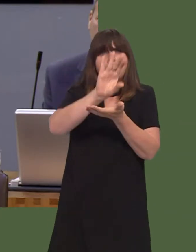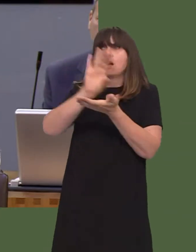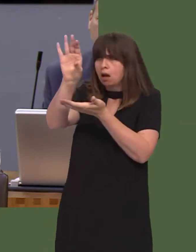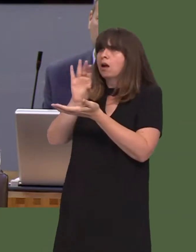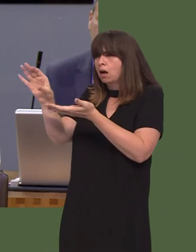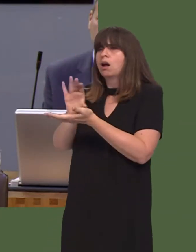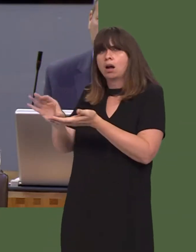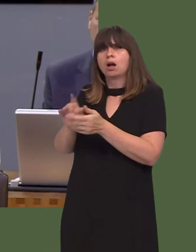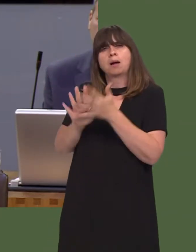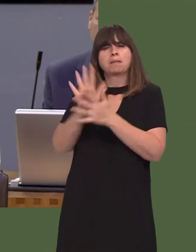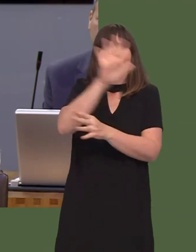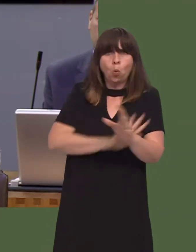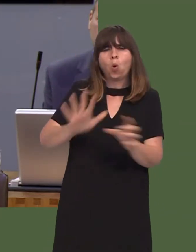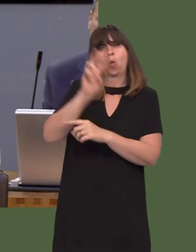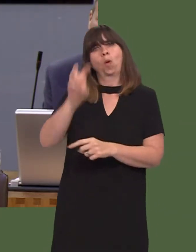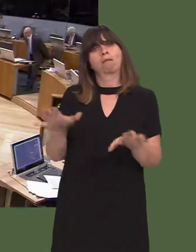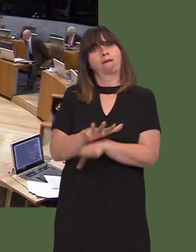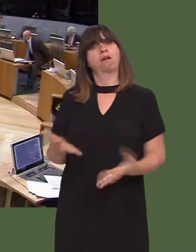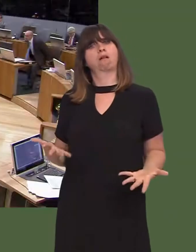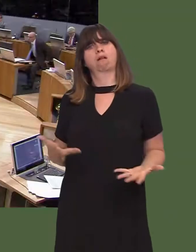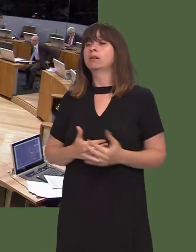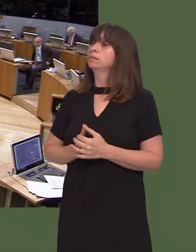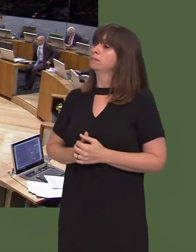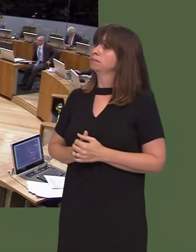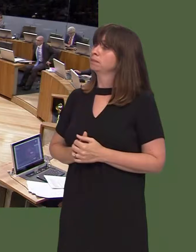o leiaf yn cael ei ystyried? Carwyn Jones: Mae yna griteria, wrth gwrs,